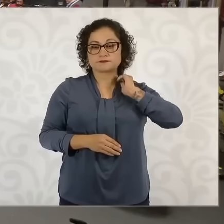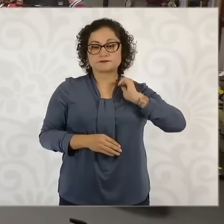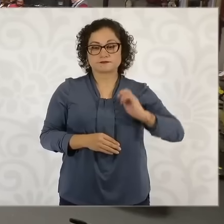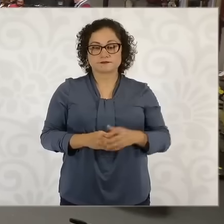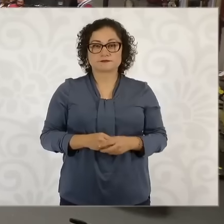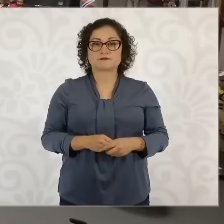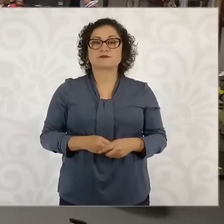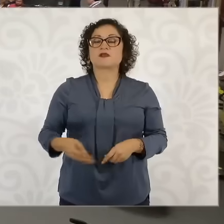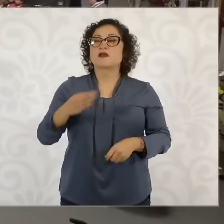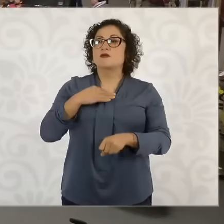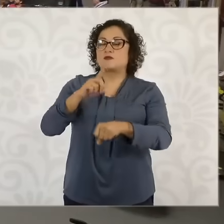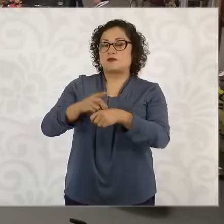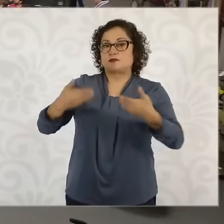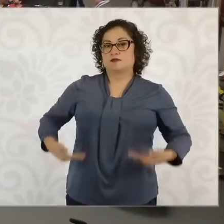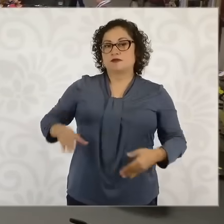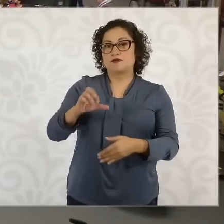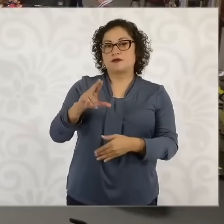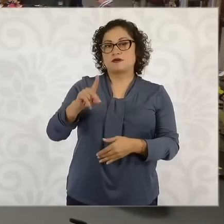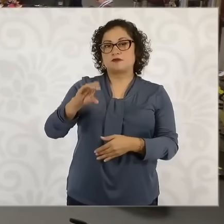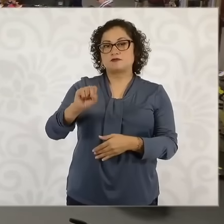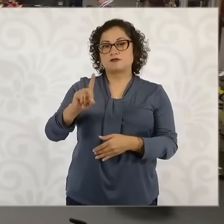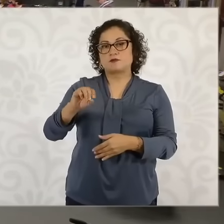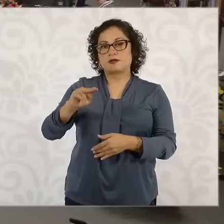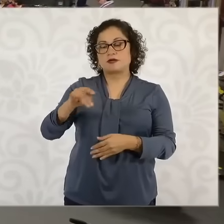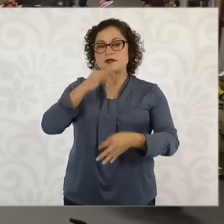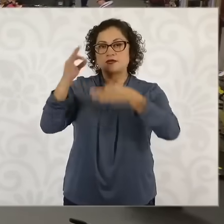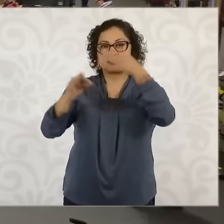presidenta. Buenos días. Carlos Domínguez de Nación 14. Al general Ávila Bojorquez.